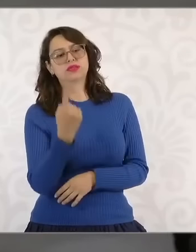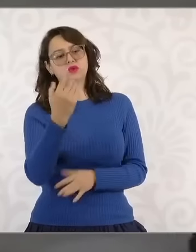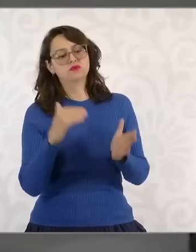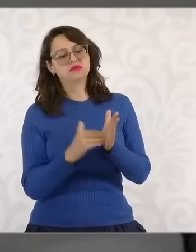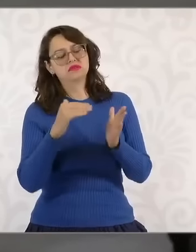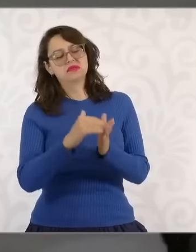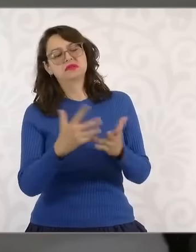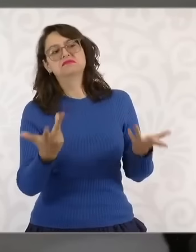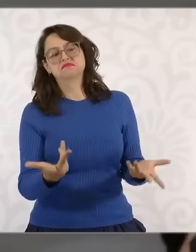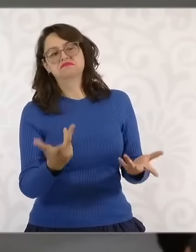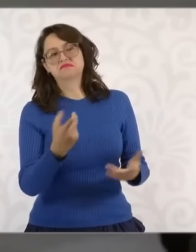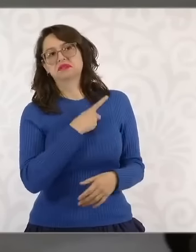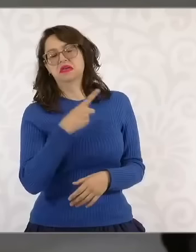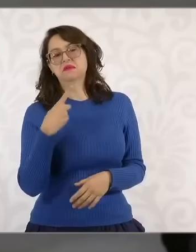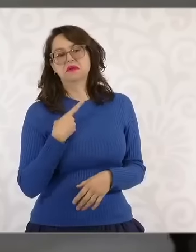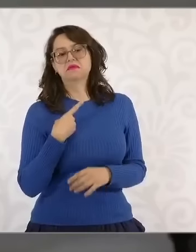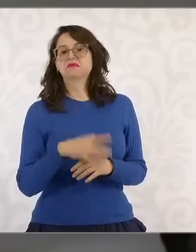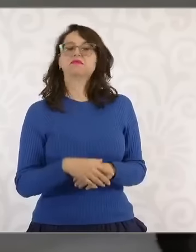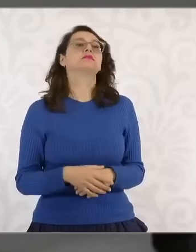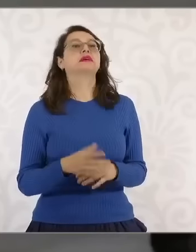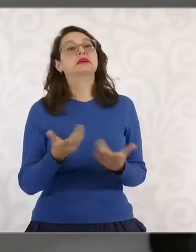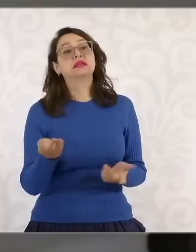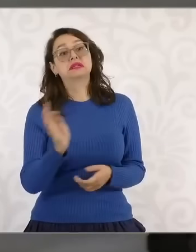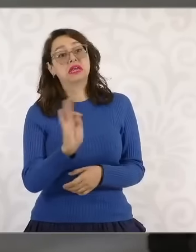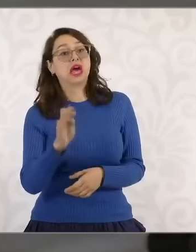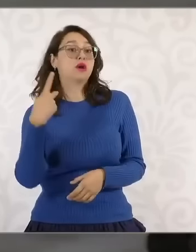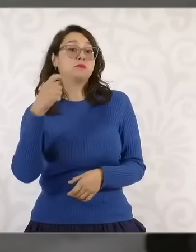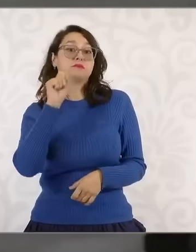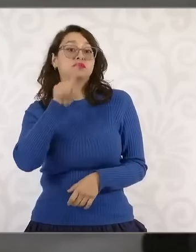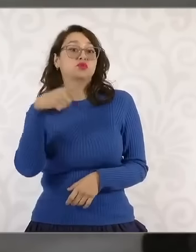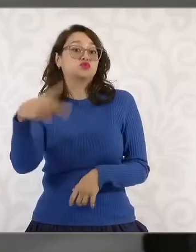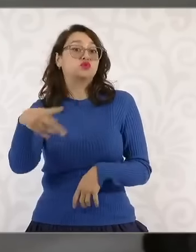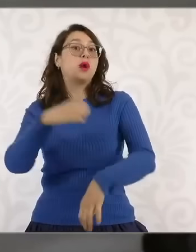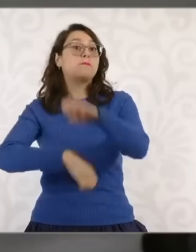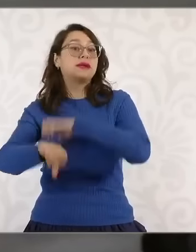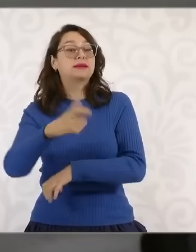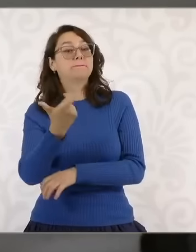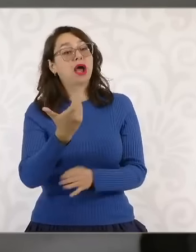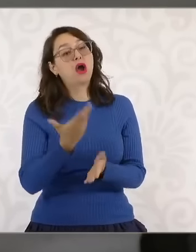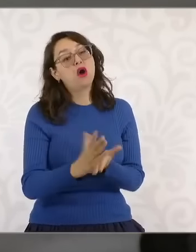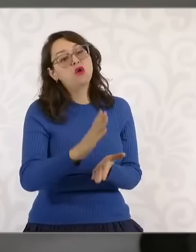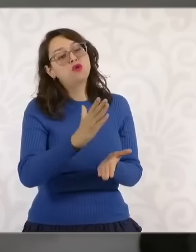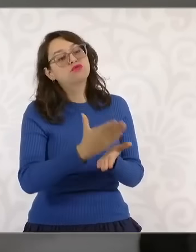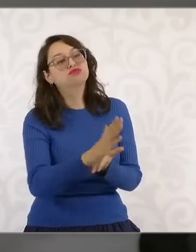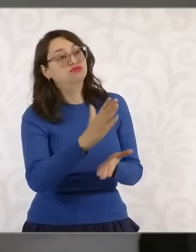empresa del señor Sanías Piego en abonos chiquitos o cómo va a ser el tema del pago y también de